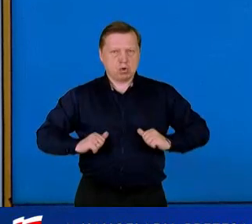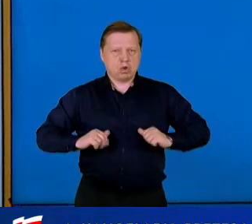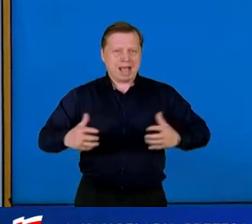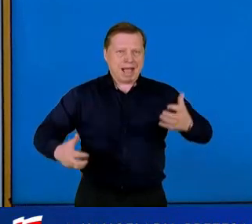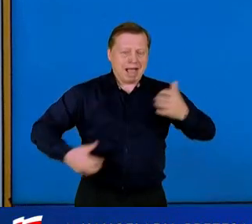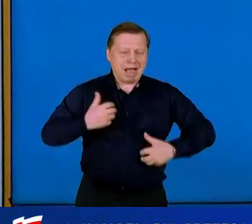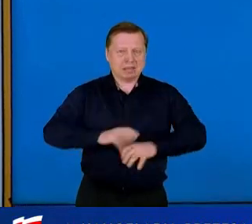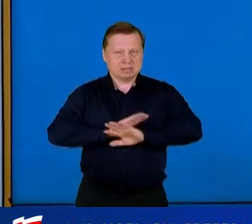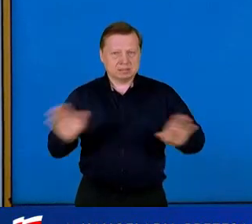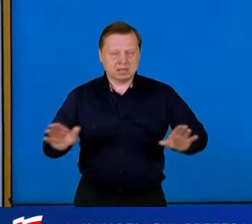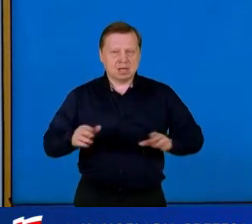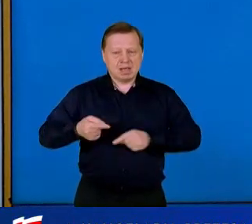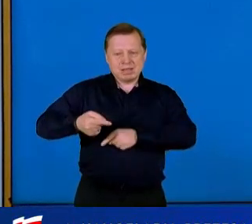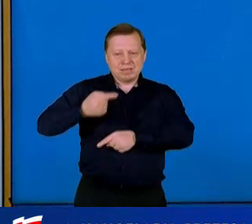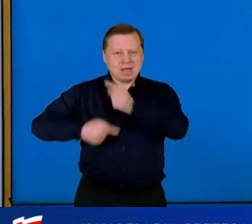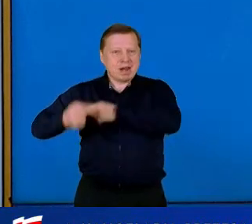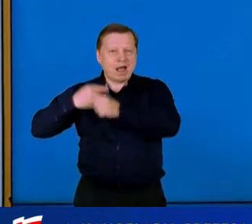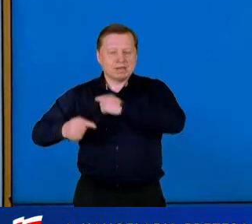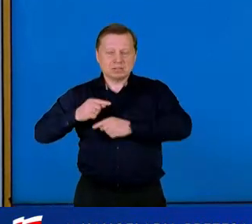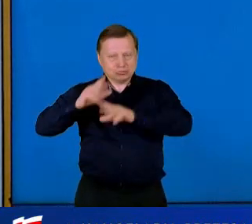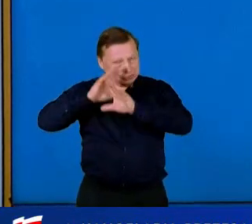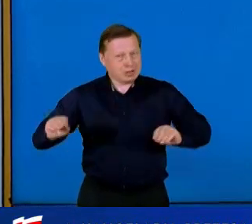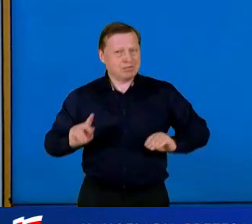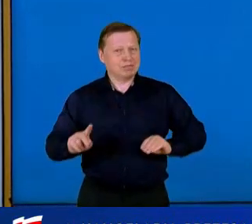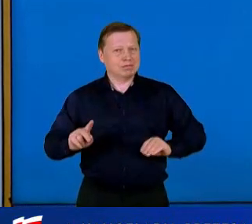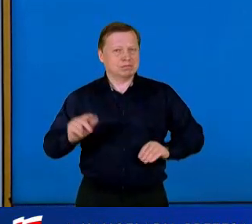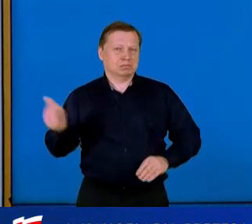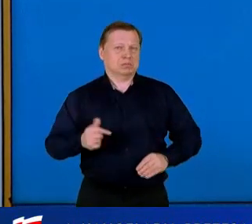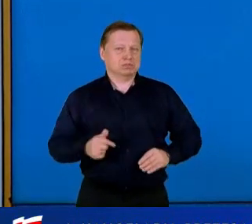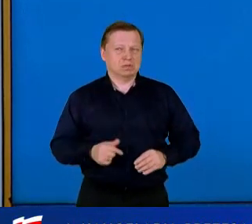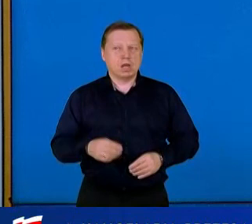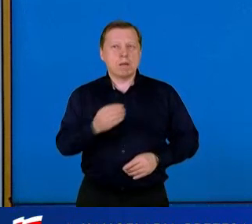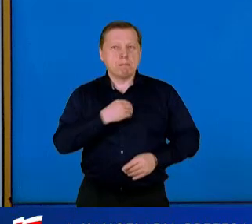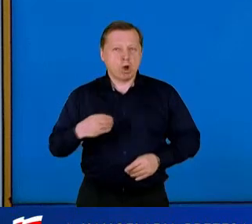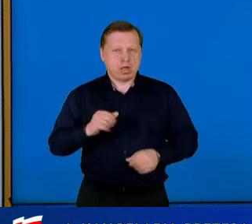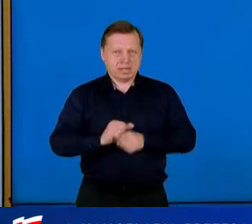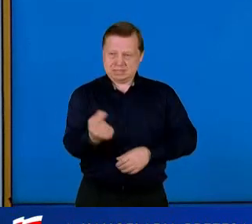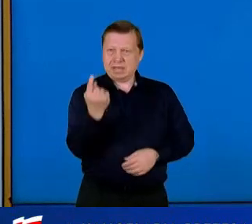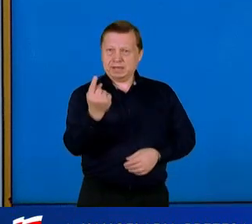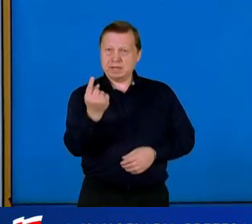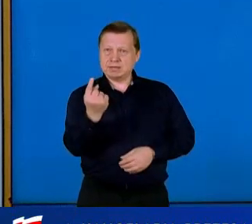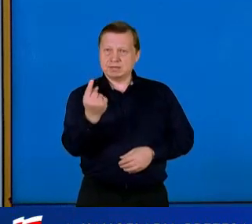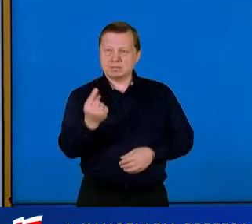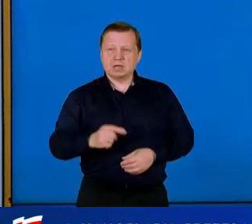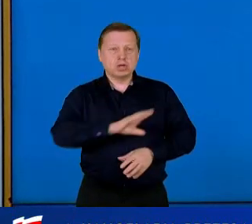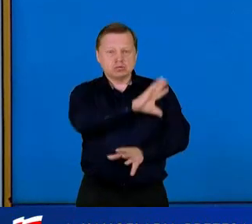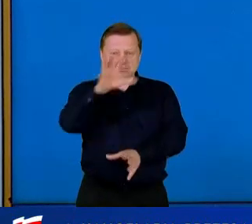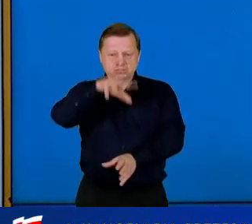o poszanowanie tradycji naszych ojców, naszych przodków. Polska jest jedna i musimy wszyscy się w niej odnaleźć.